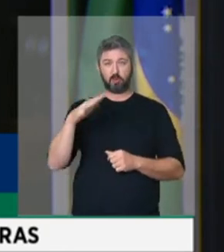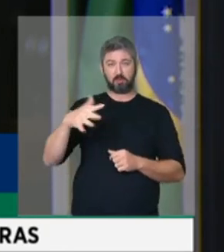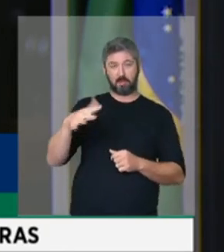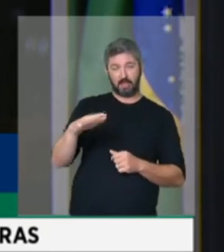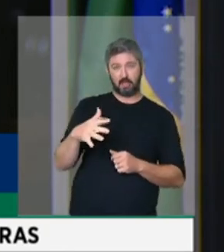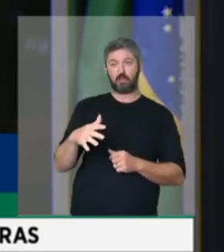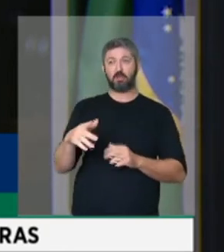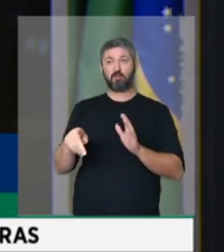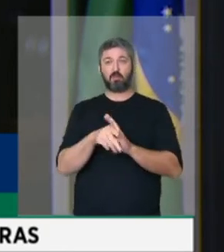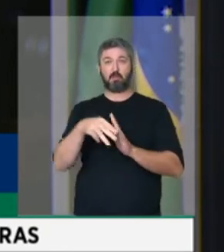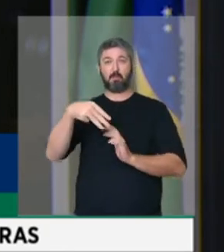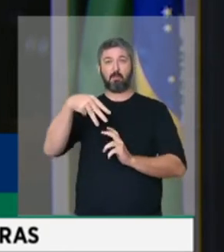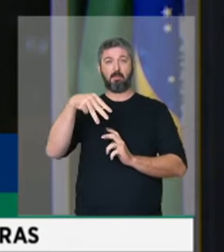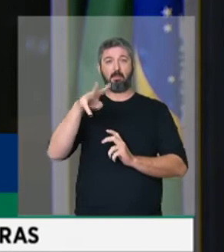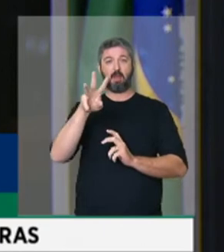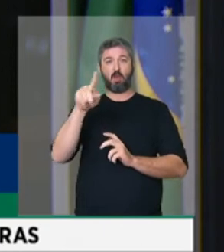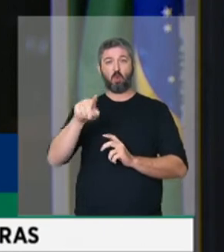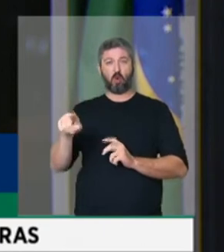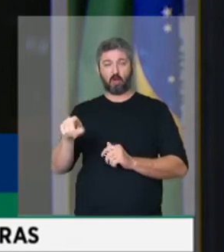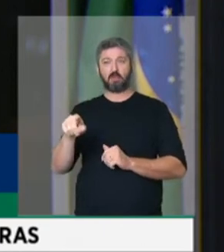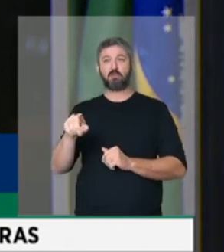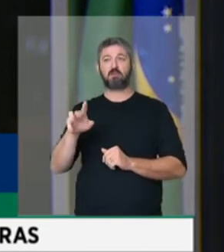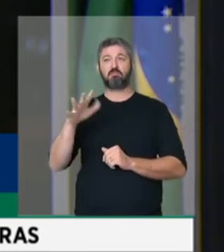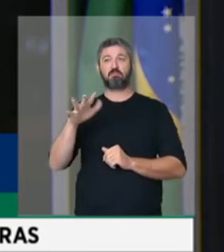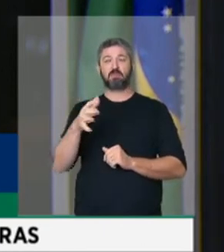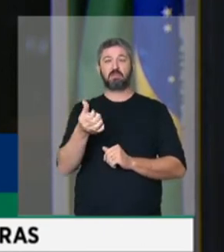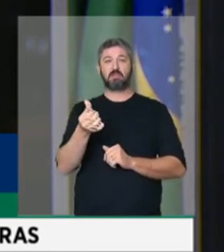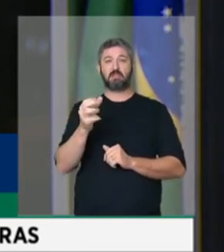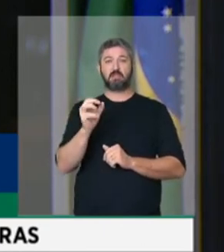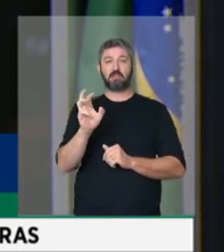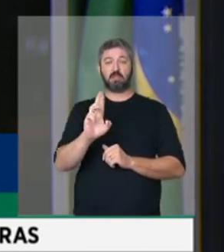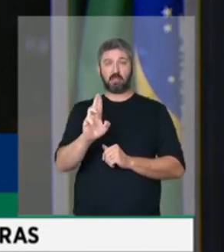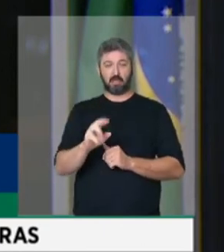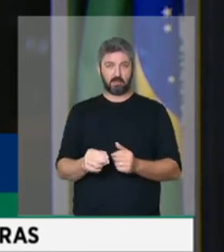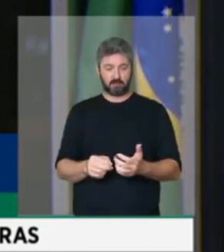ADQUIRIR MAIS SEIS GIGA DE ENERGIA TÉRMICA, POR QUÊ? PORQUE A CRISE HÍDRICA QUE NÓS PASSAMOS AGORA, ELA VAI